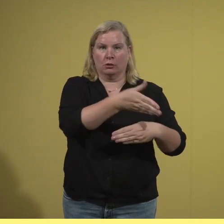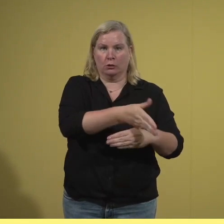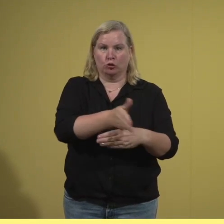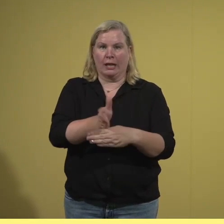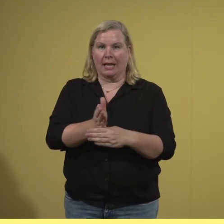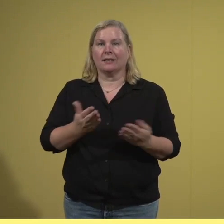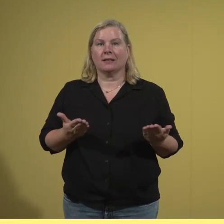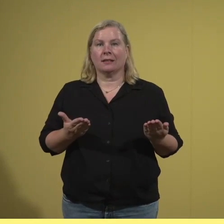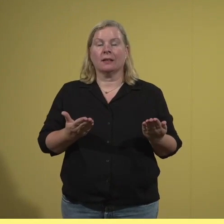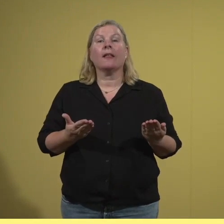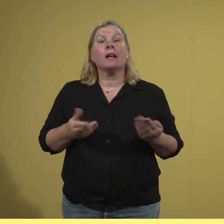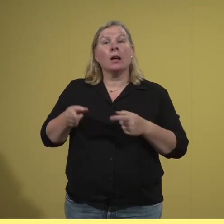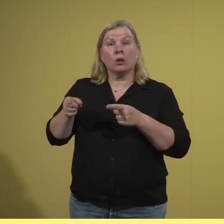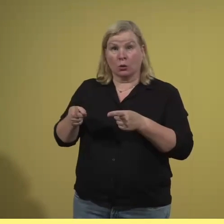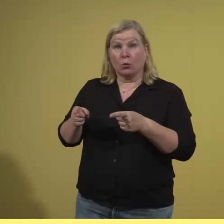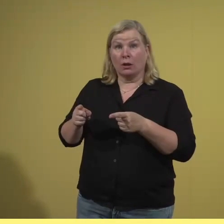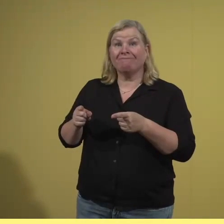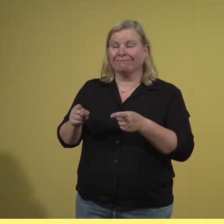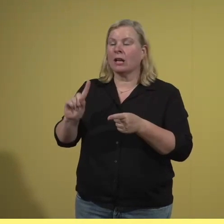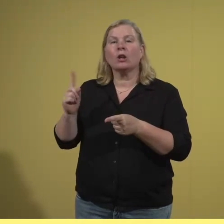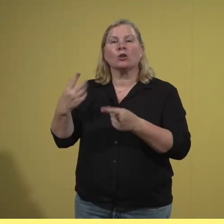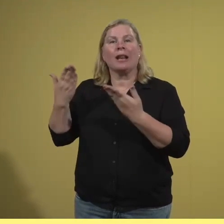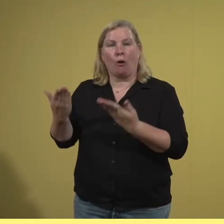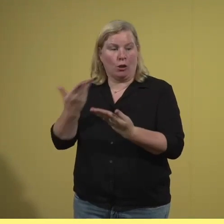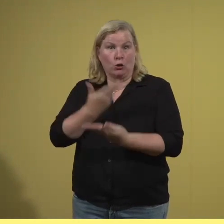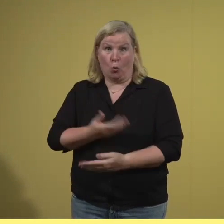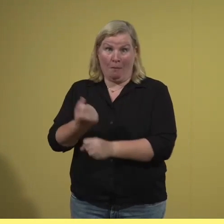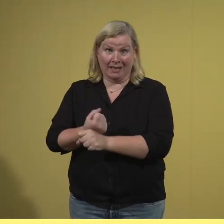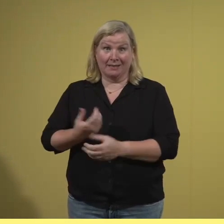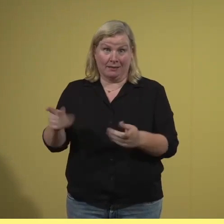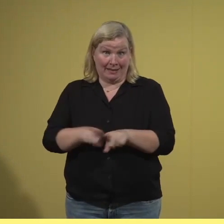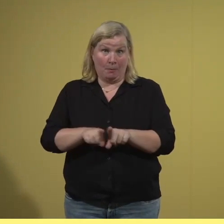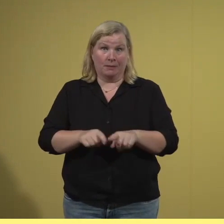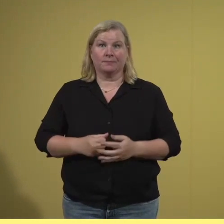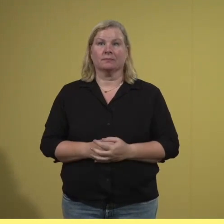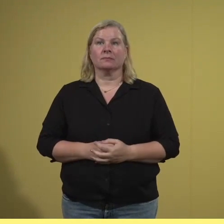und im besten Fall soll die, die du jetzt machst, auch so aussehen. Jetzt muss ich hier-